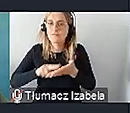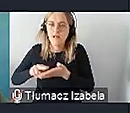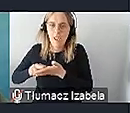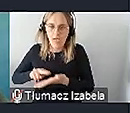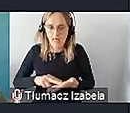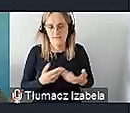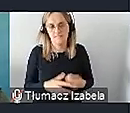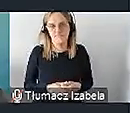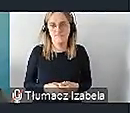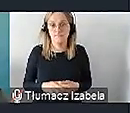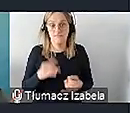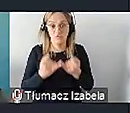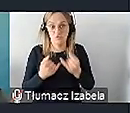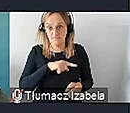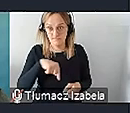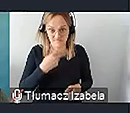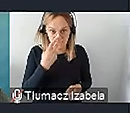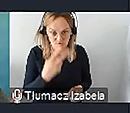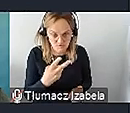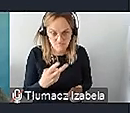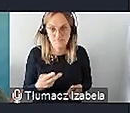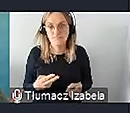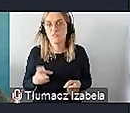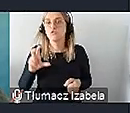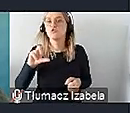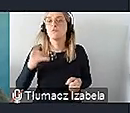Jeżeli tak patrzymy na problem, to czym będzie rozwiązanie?